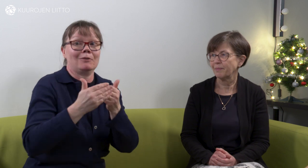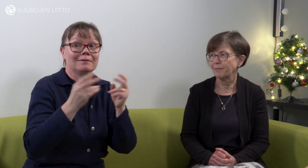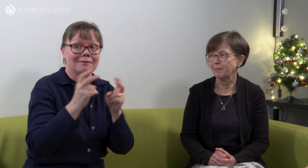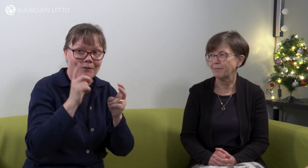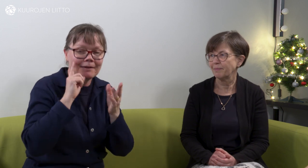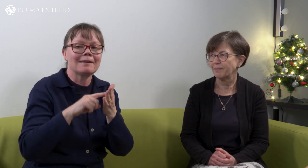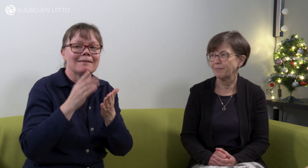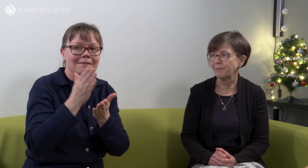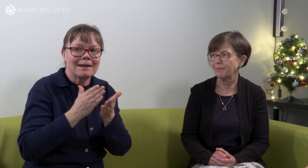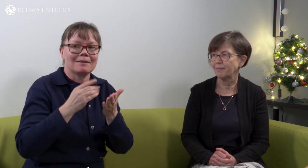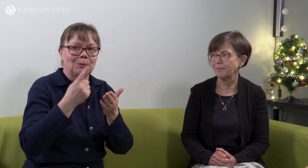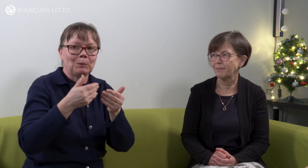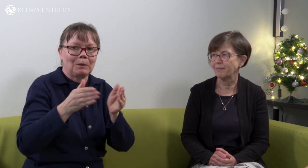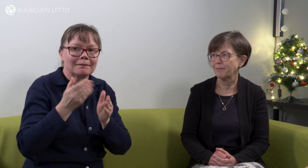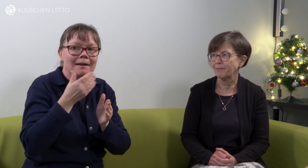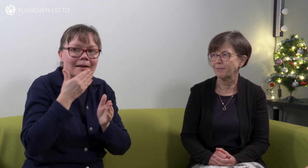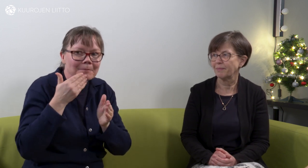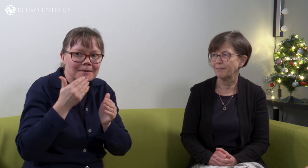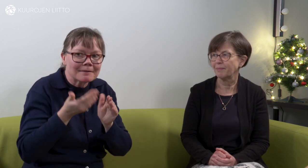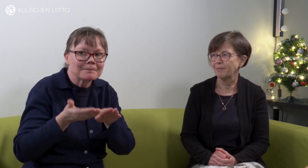ja jos sähköt ovat taas päällä, voitte alkaa taas lämmittää asuntoa -